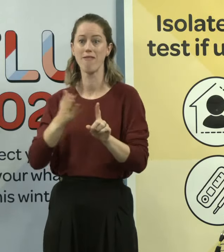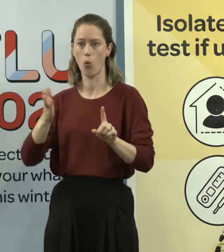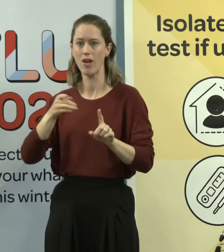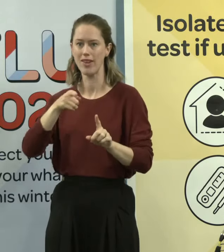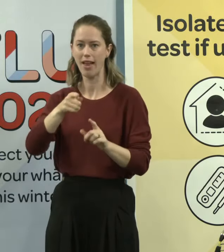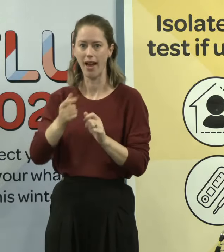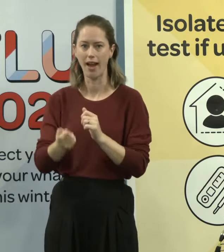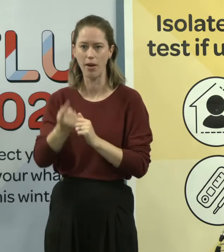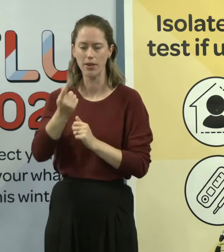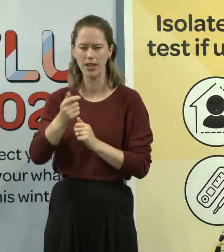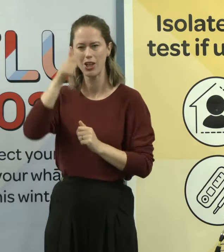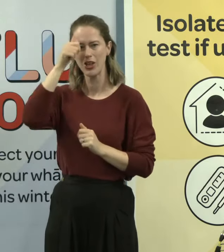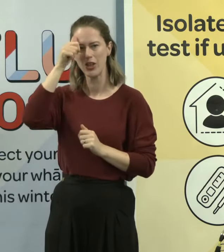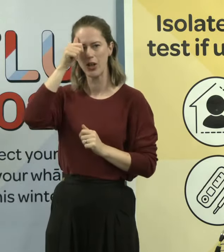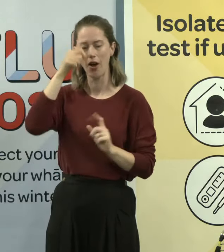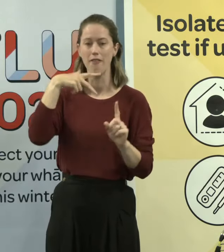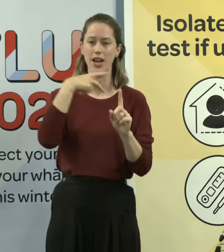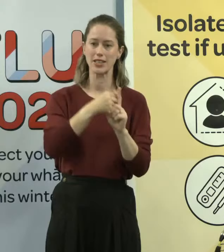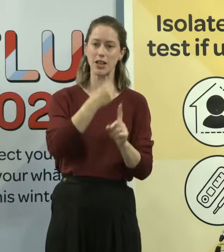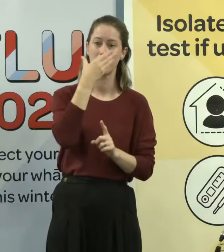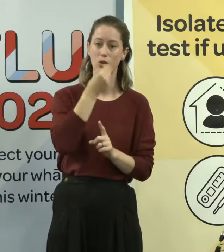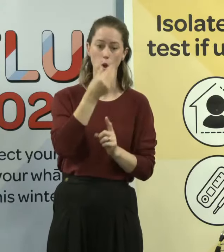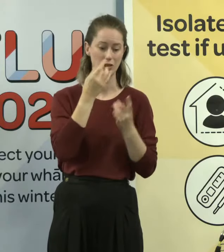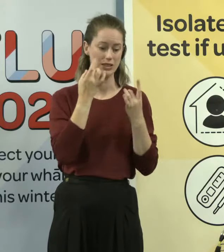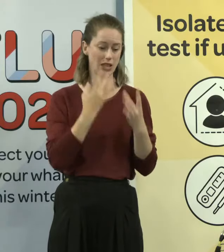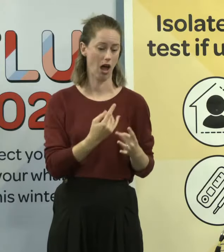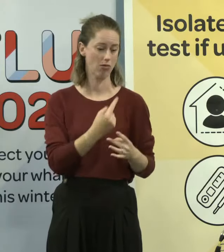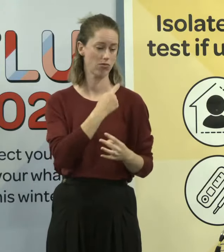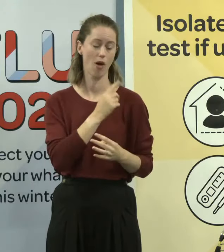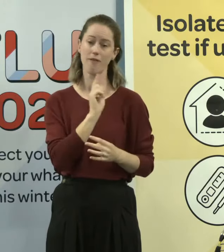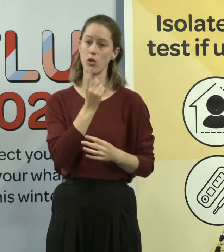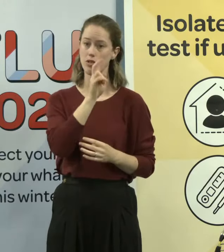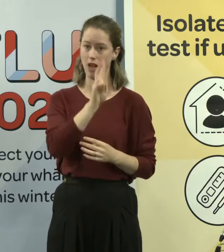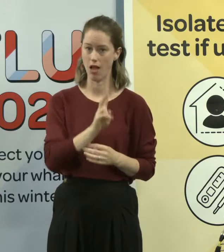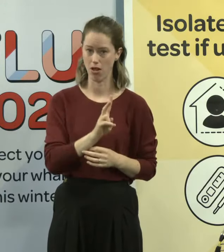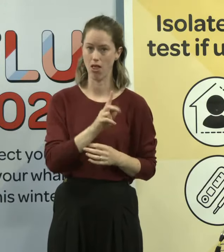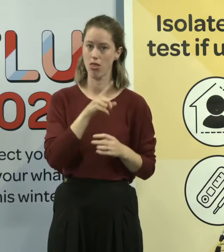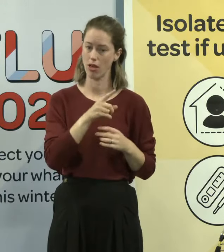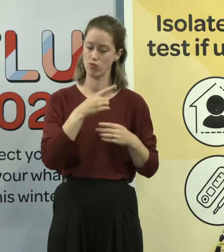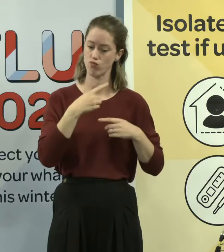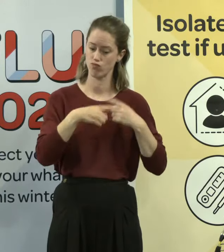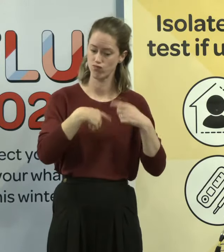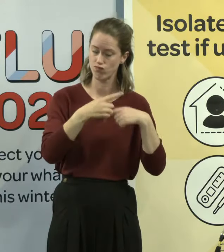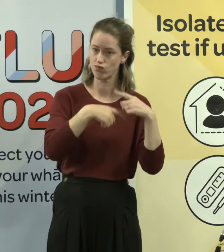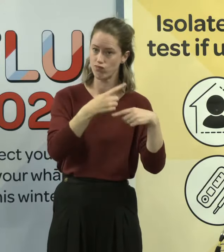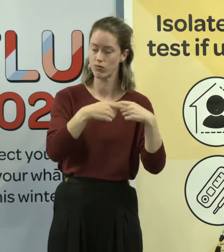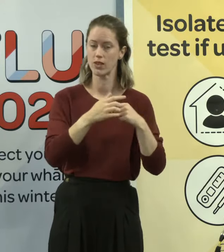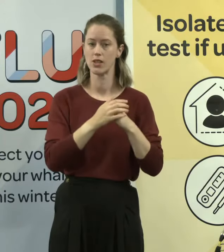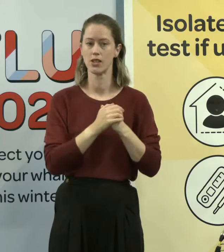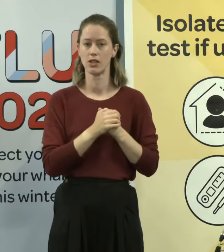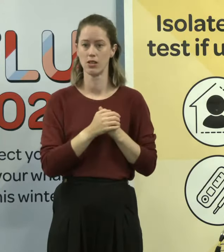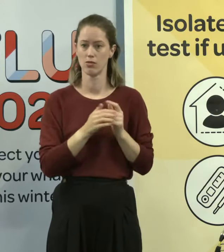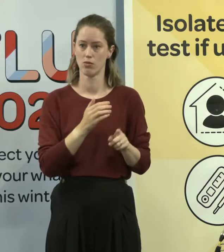Awangawanga nui, rite toku nga hoa mahi puta noa i te punaha, kua whakatakoto etahi